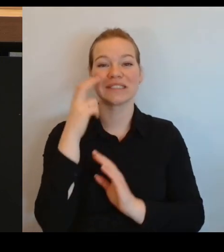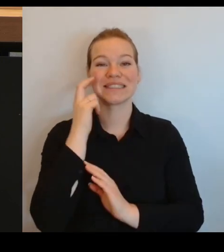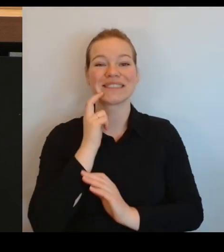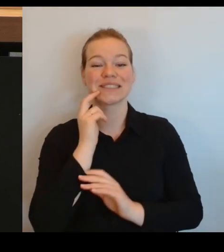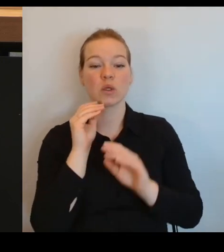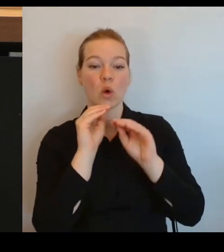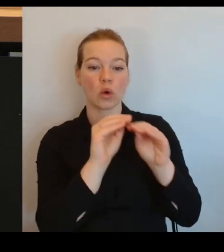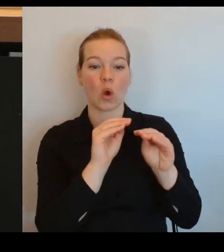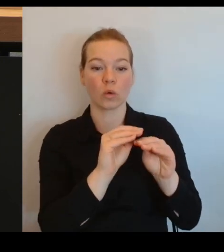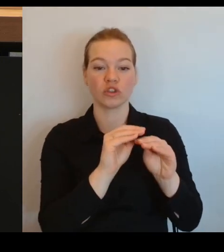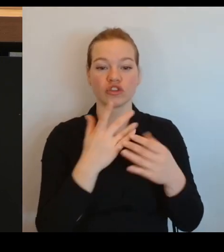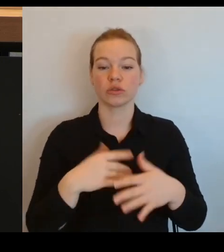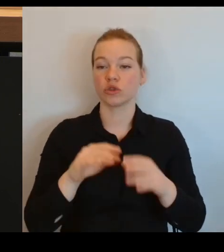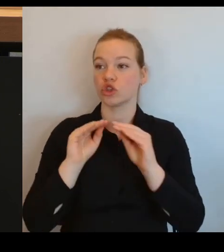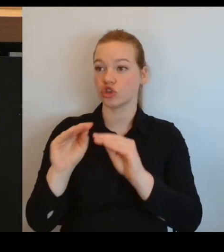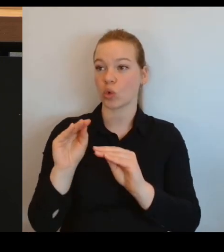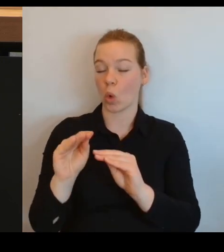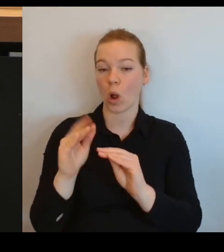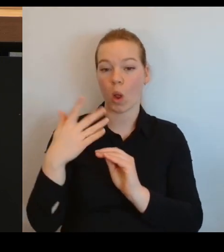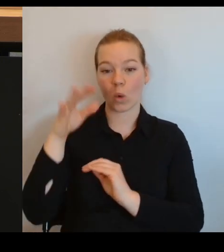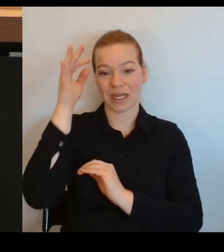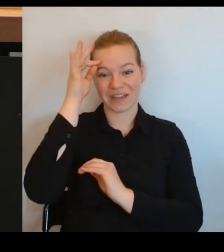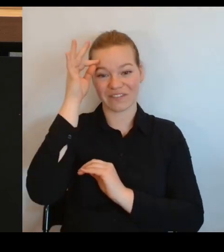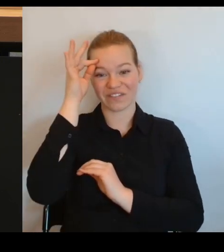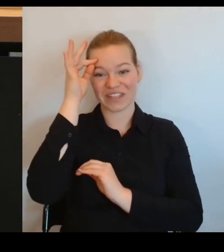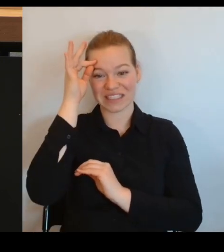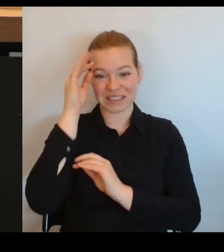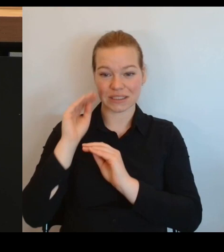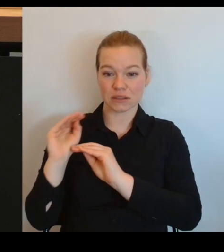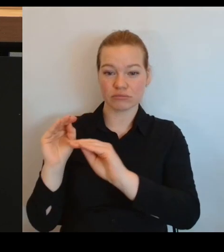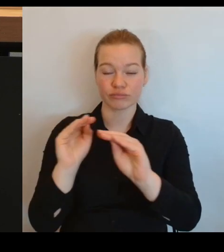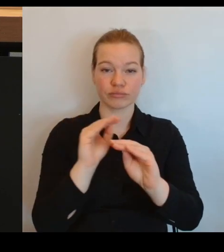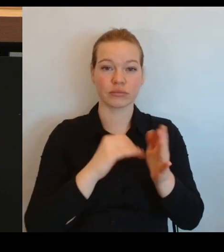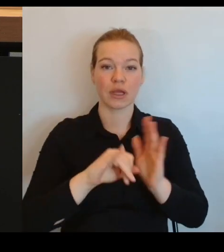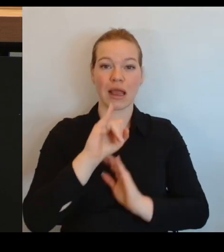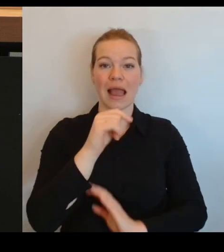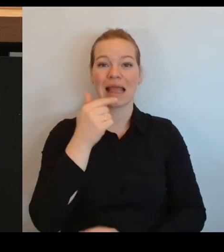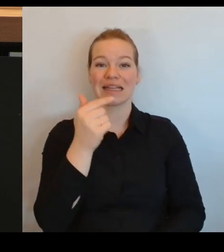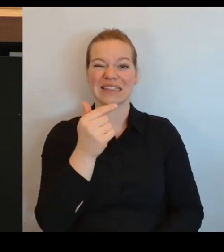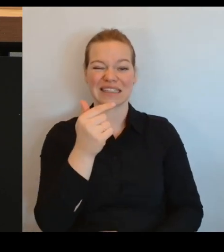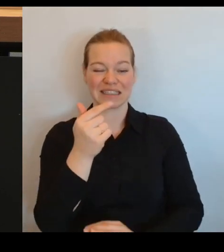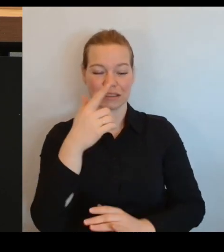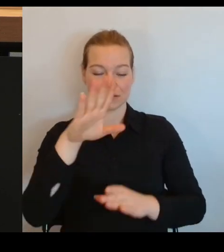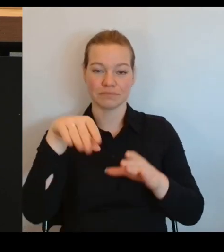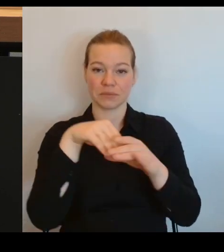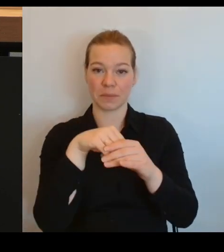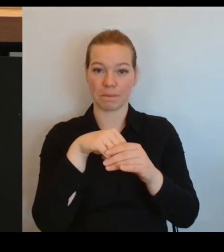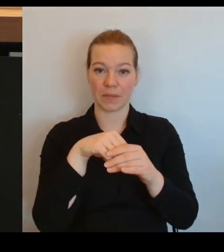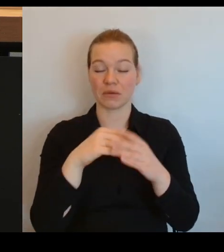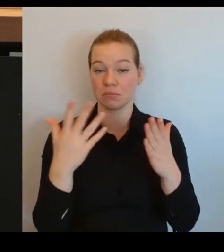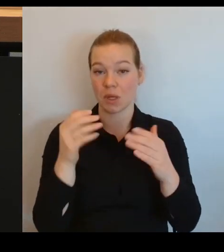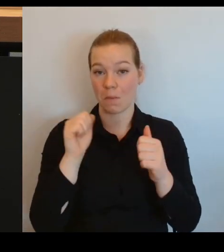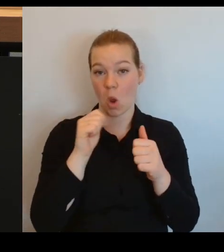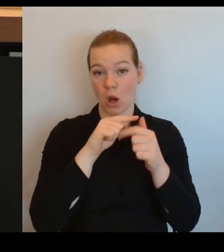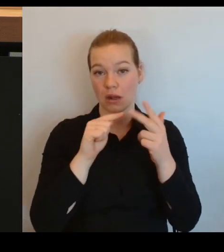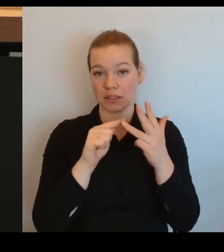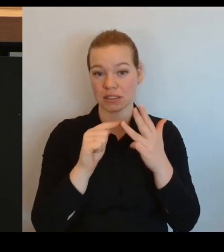Dienststellen der Berliner Verwaltung umgesetzt wurden, sind die Mittel zu keiner Zeit ausgeschöpft worden. Und es